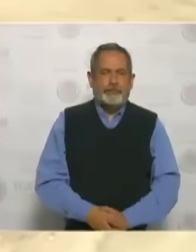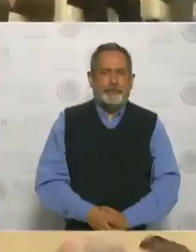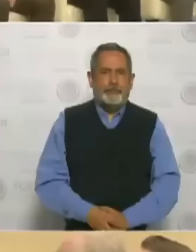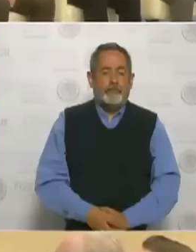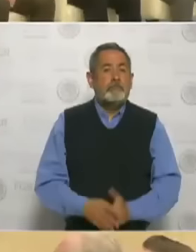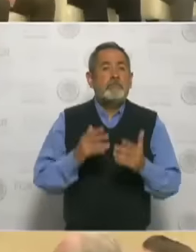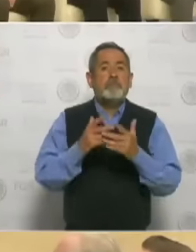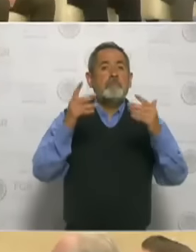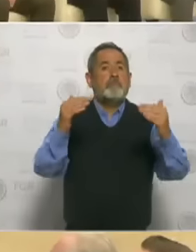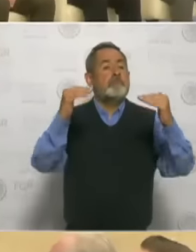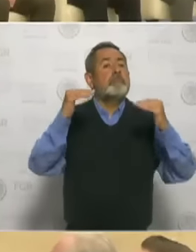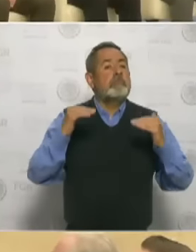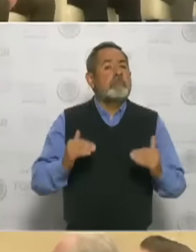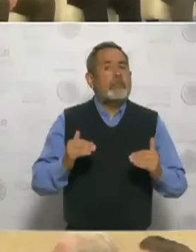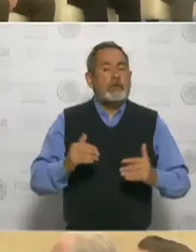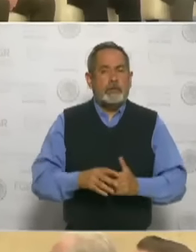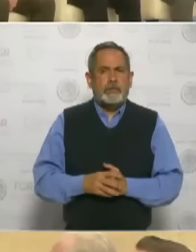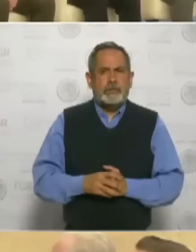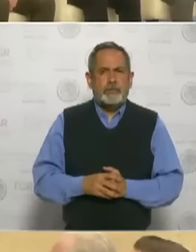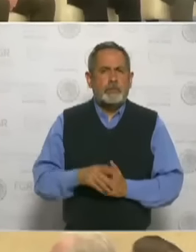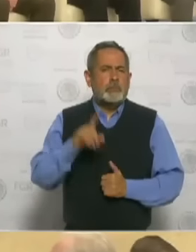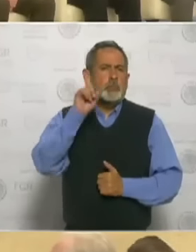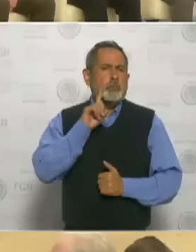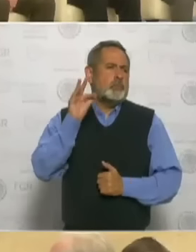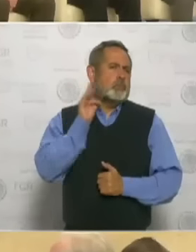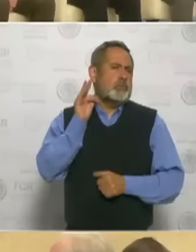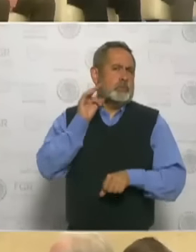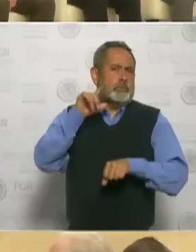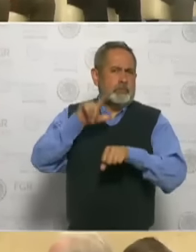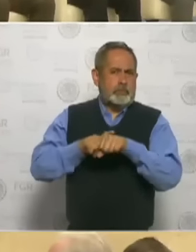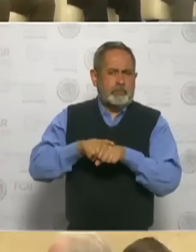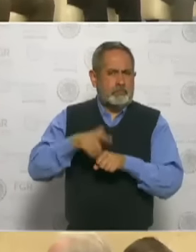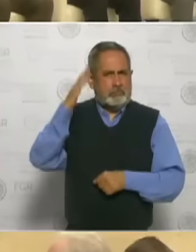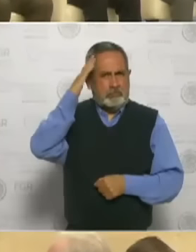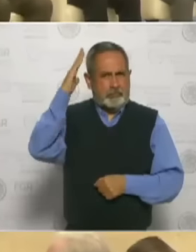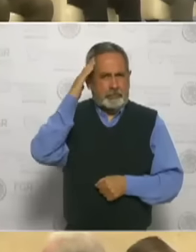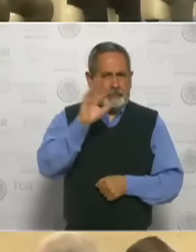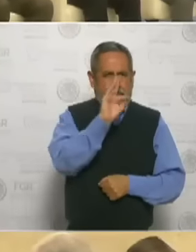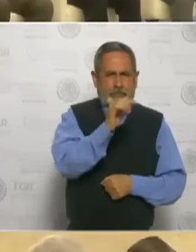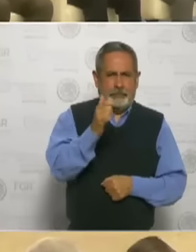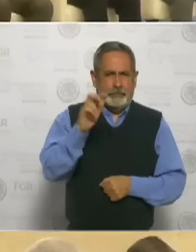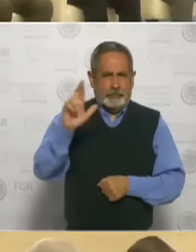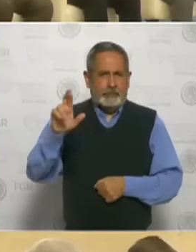A continuación, la fiscal general de la República, licenciada Ernestina Godoy Ramos,